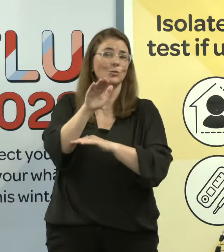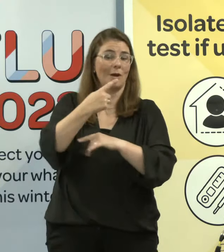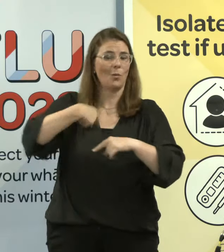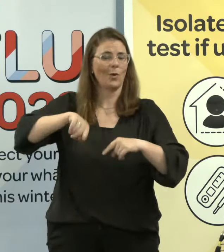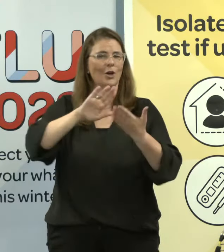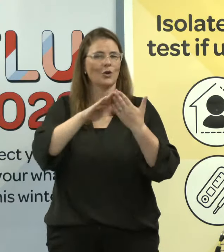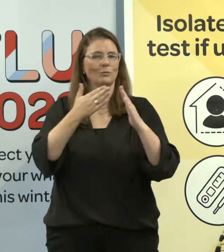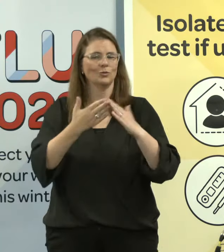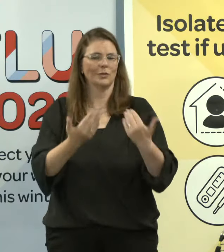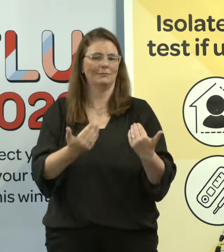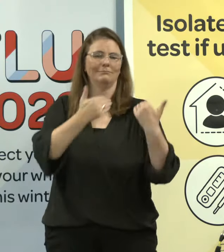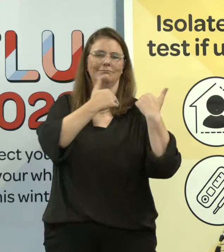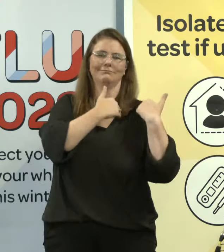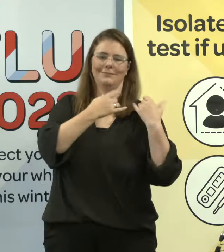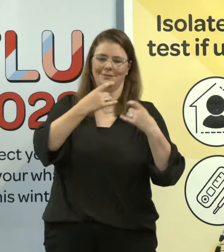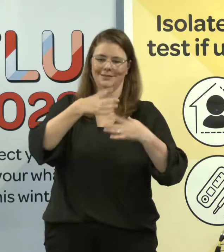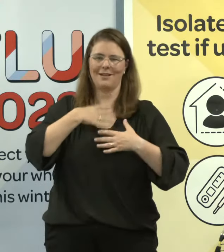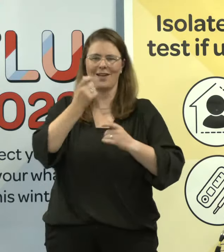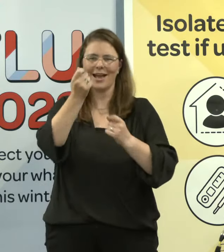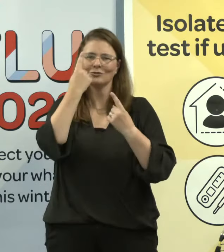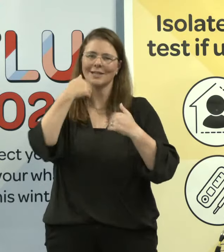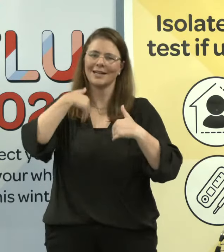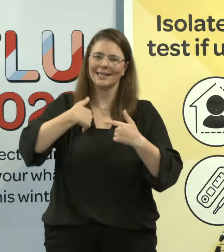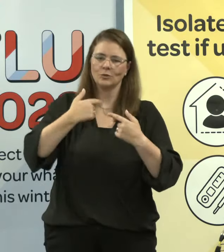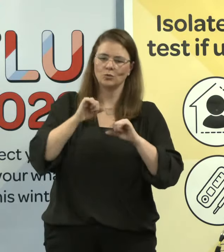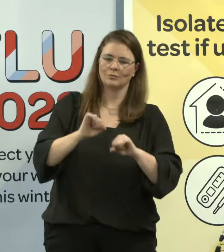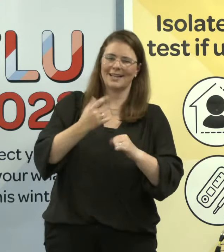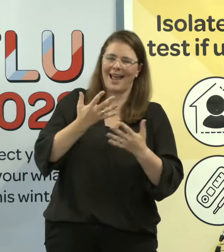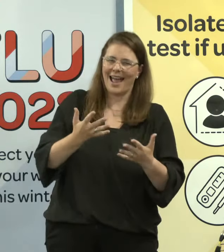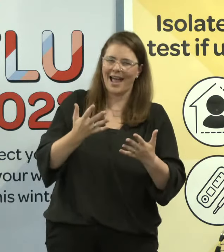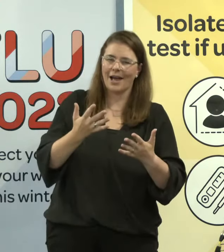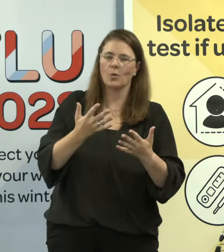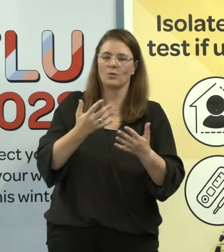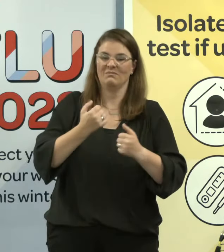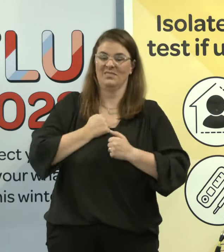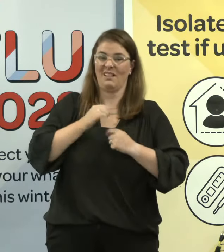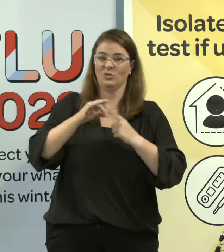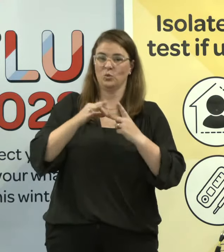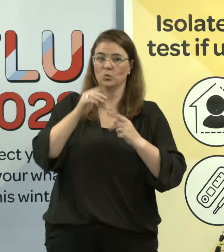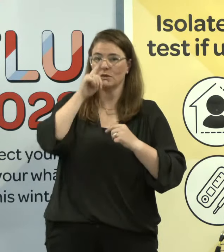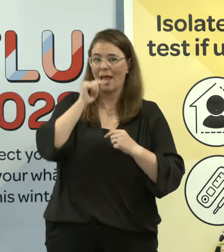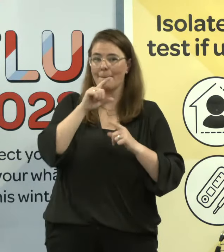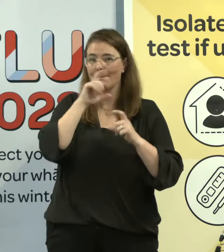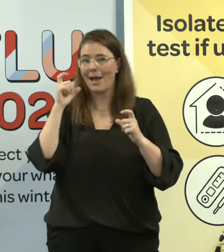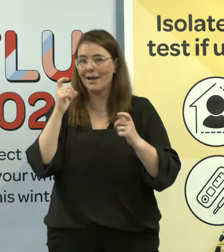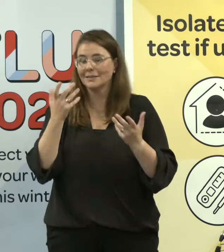mai i te kanohi kanohi, engari ko te maarama... Ki taku